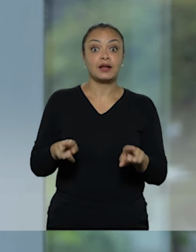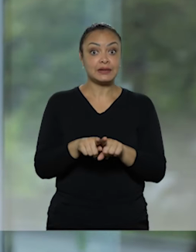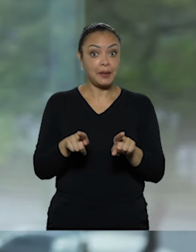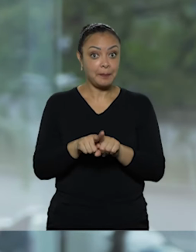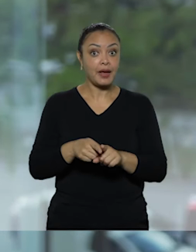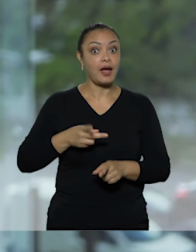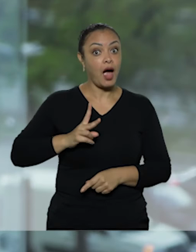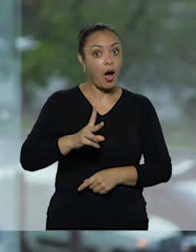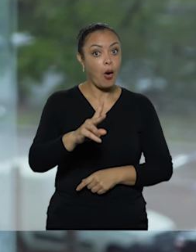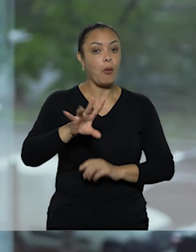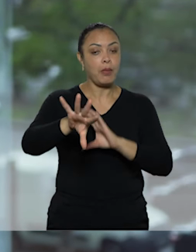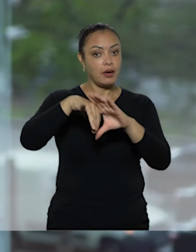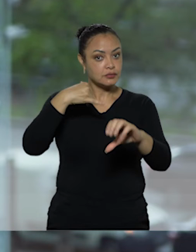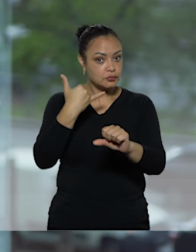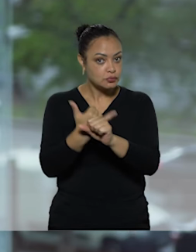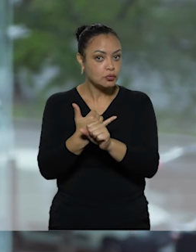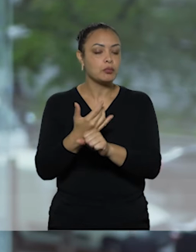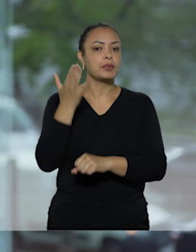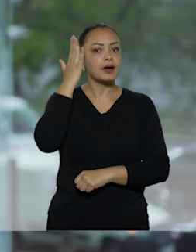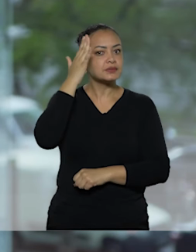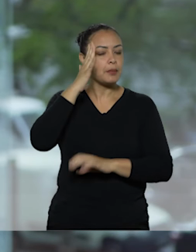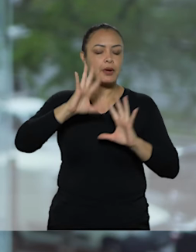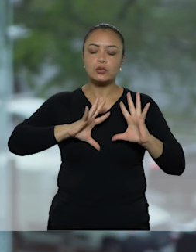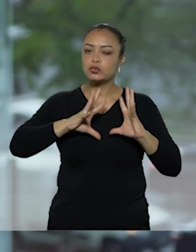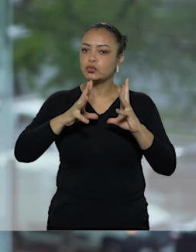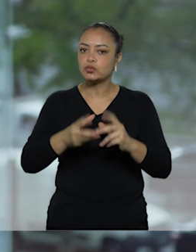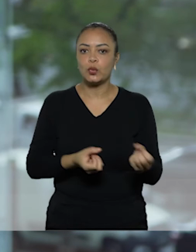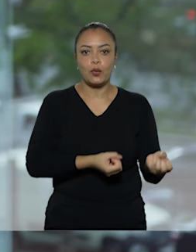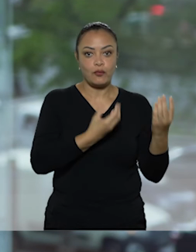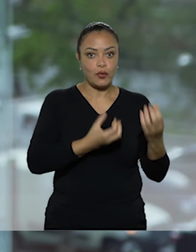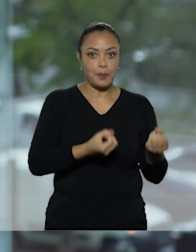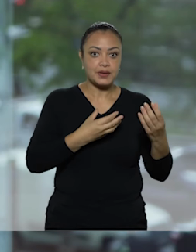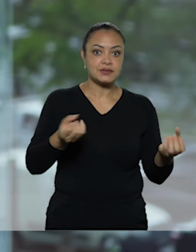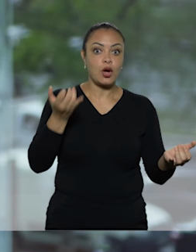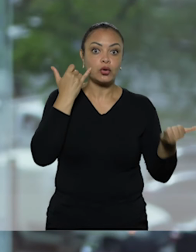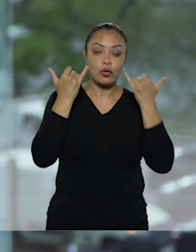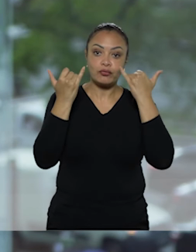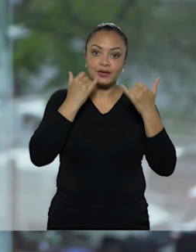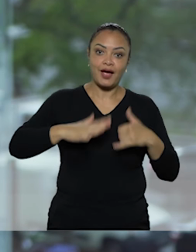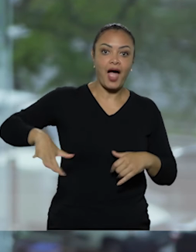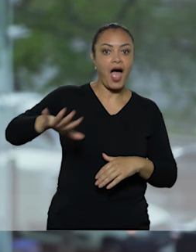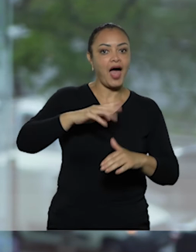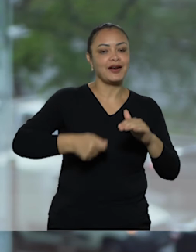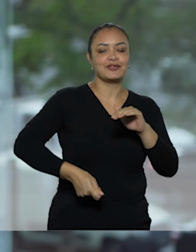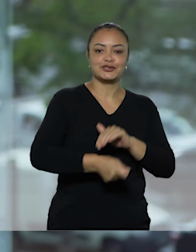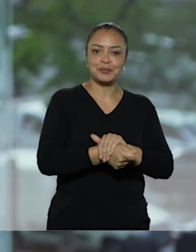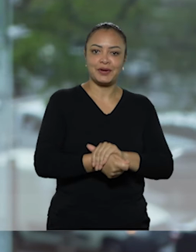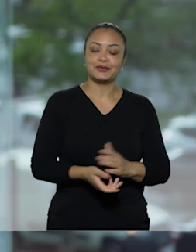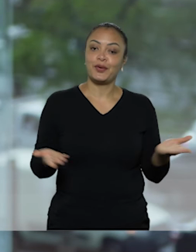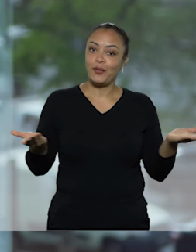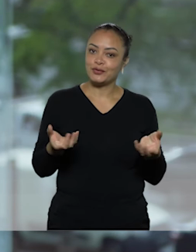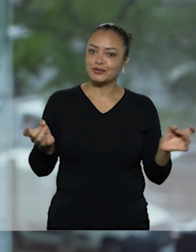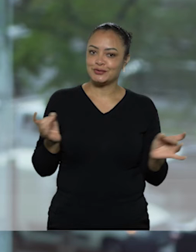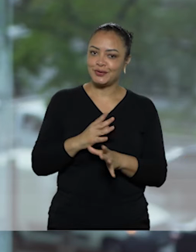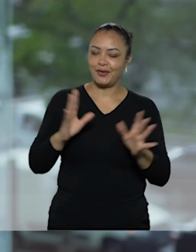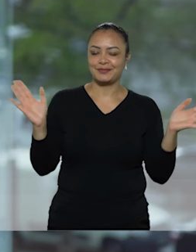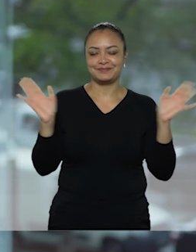E também não deixe de acompanhar o nosso canal para estar por dentro das últimas novidades do mundo dos investimentos! Por hoje é só! Tchau!